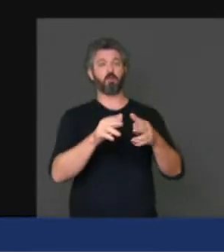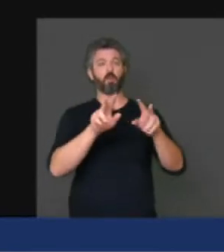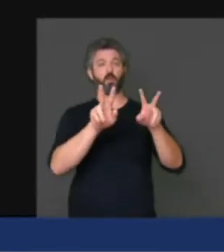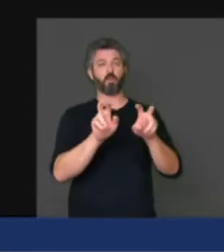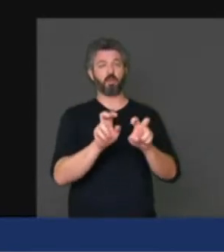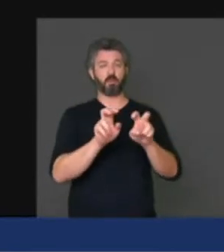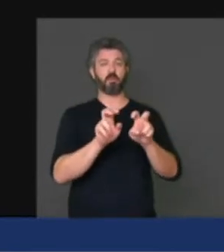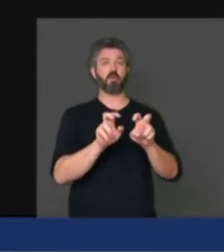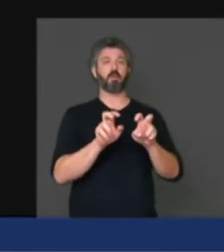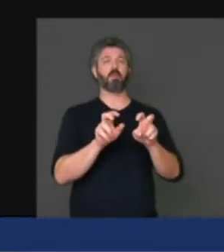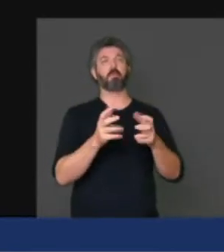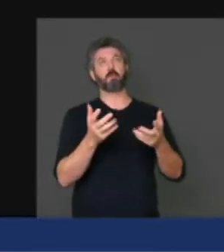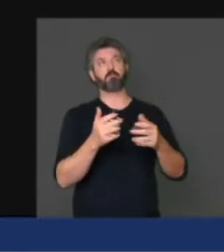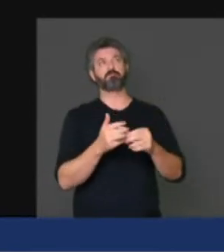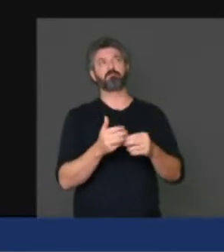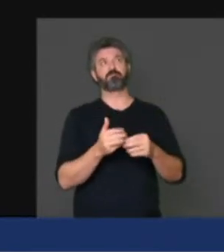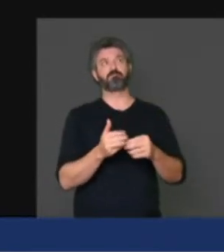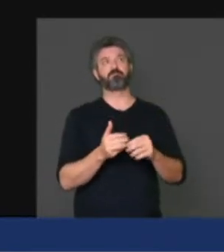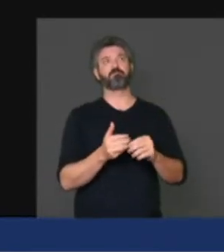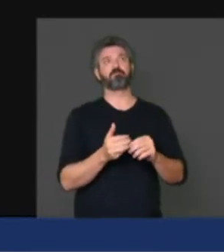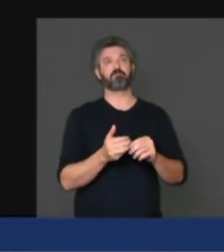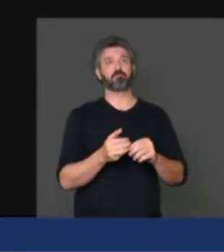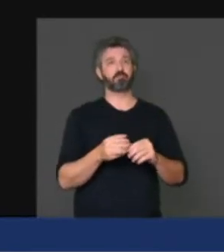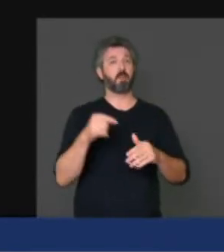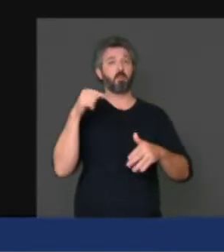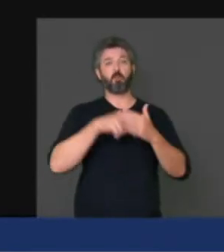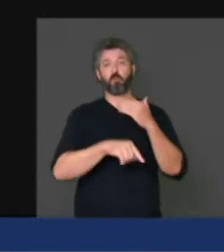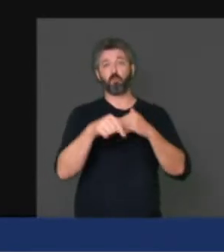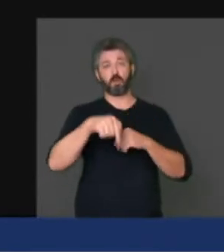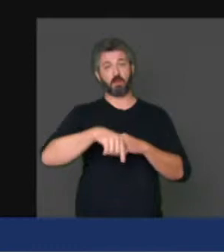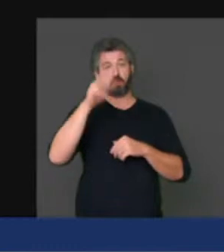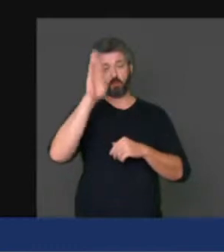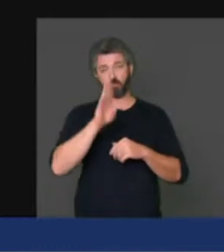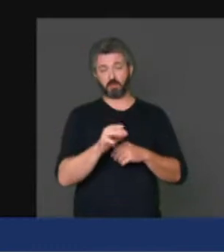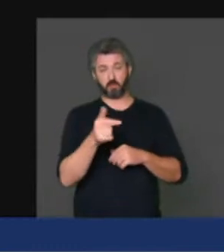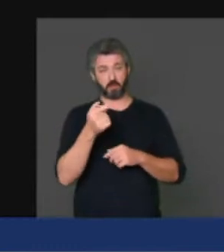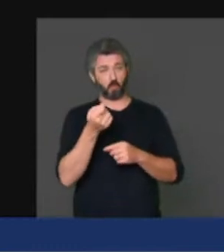APROFUNDADA, QUE SÃO OS CRIMES CONTRA A PEDOFILIA, E OTIMIZA ESSA SITUAÇÃO,